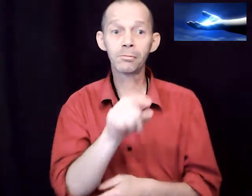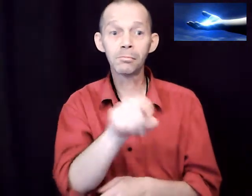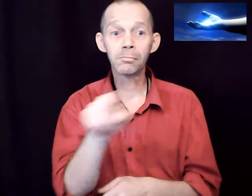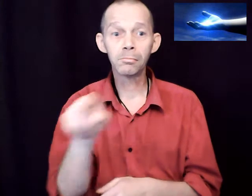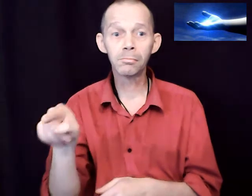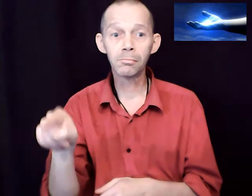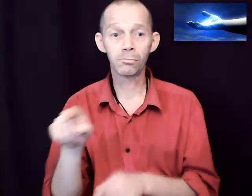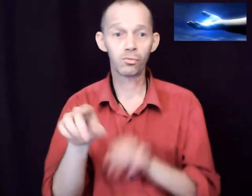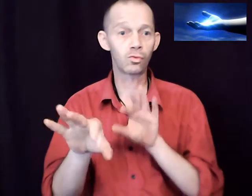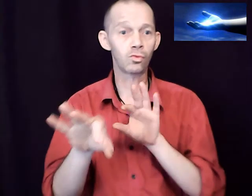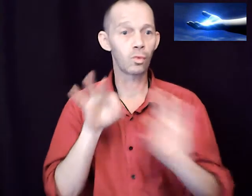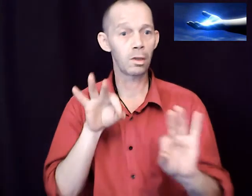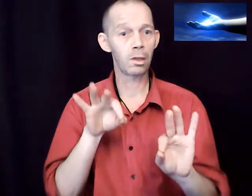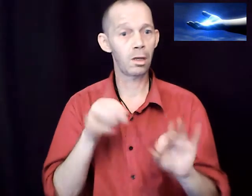Vous, chacun a le libre-choix.